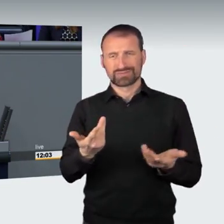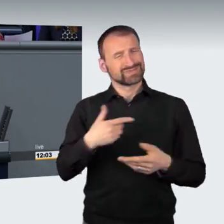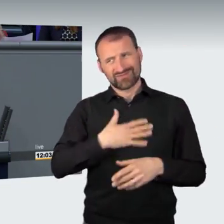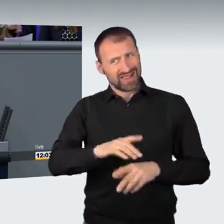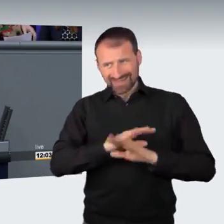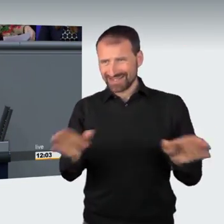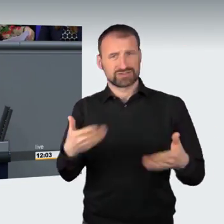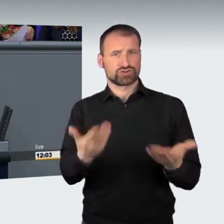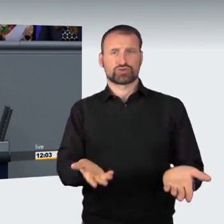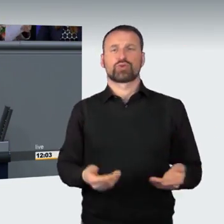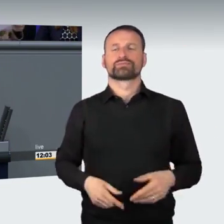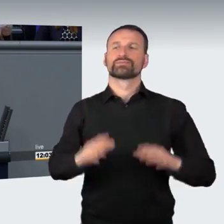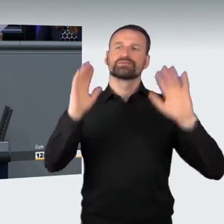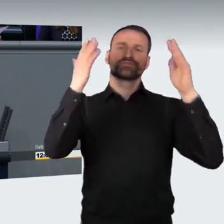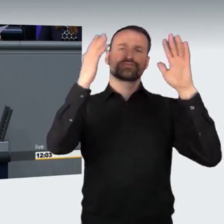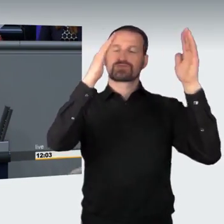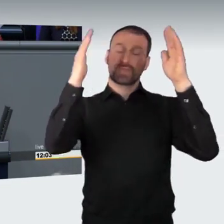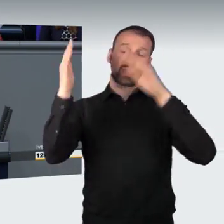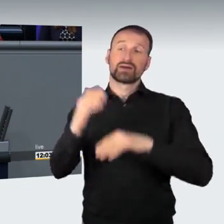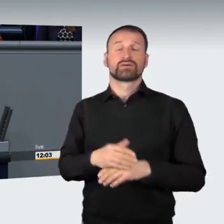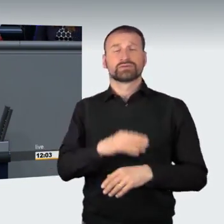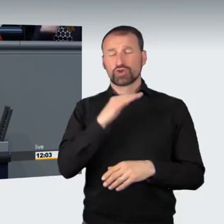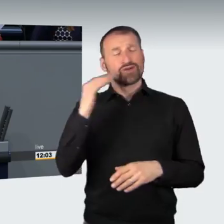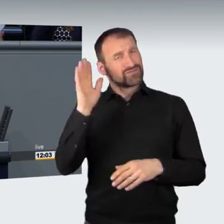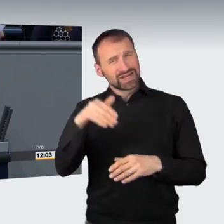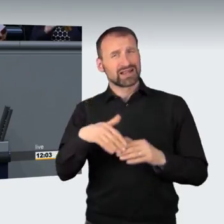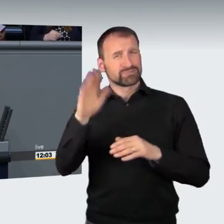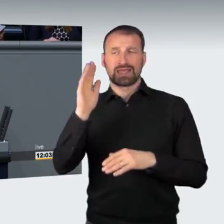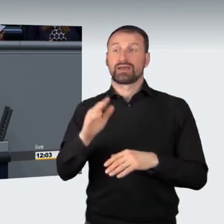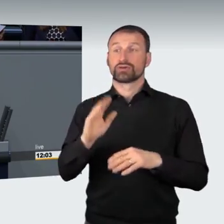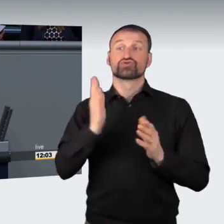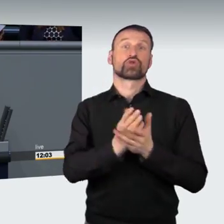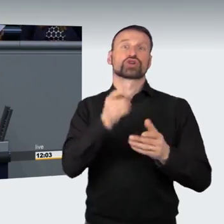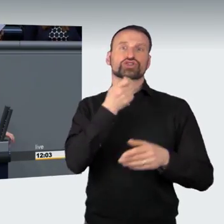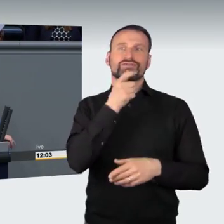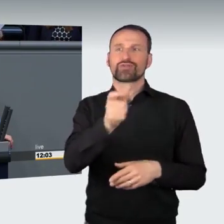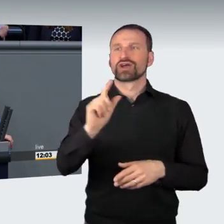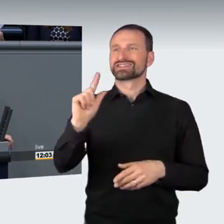Auch da ist viel angekündigt worden, aber hier ist nichts eingebracht worden. Wir brauchen aus meiner Sicht dringend eine Abschaffung